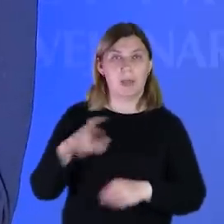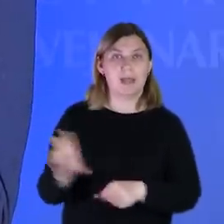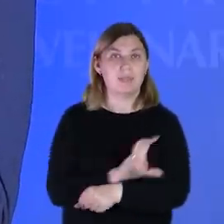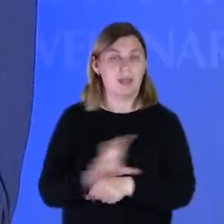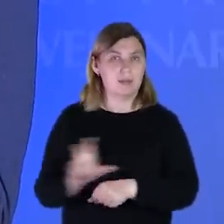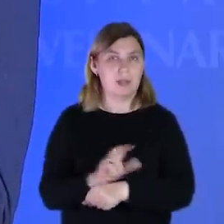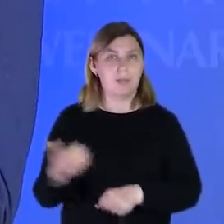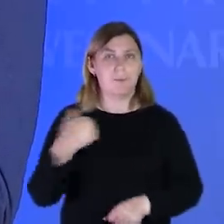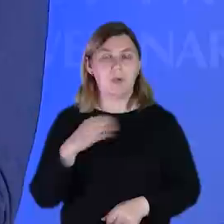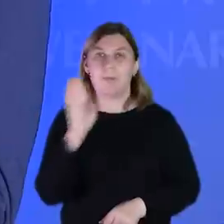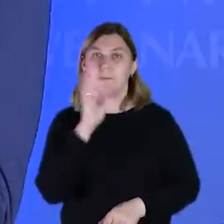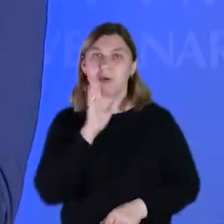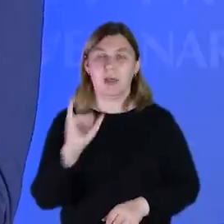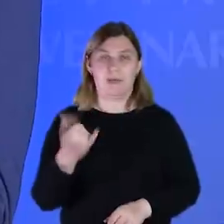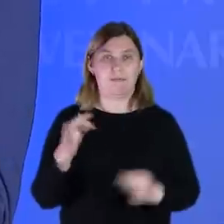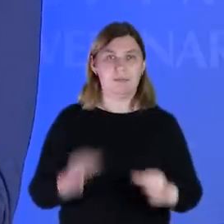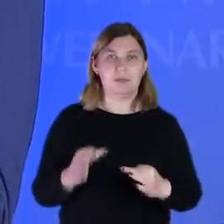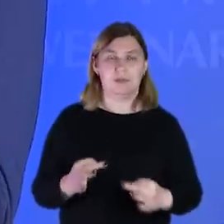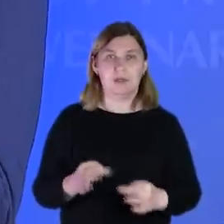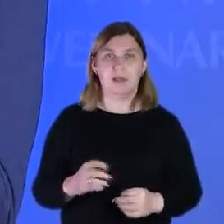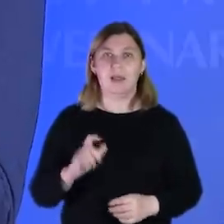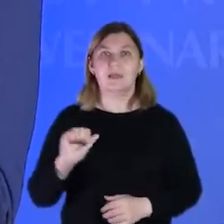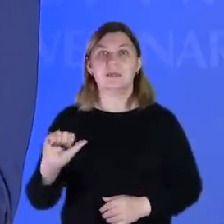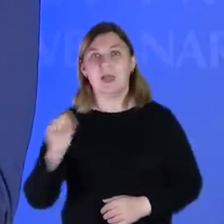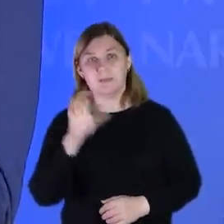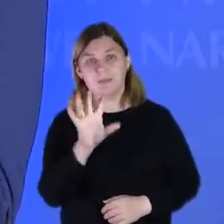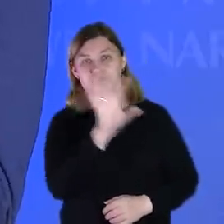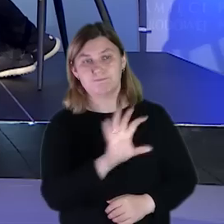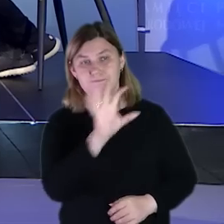podejrzewam, była bardzo podobna jak współcześnie, czyli najpierw komuś się przyglądano,